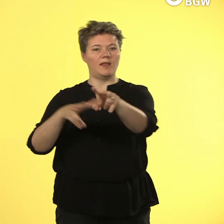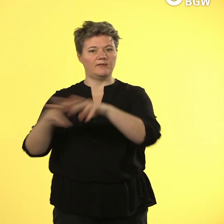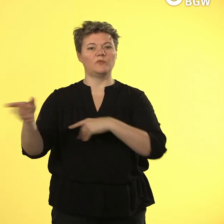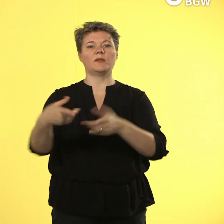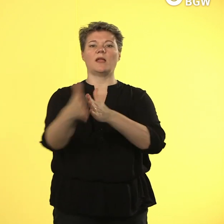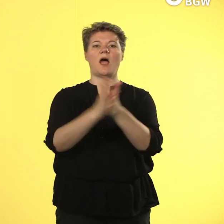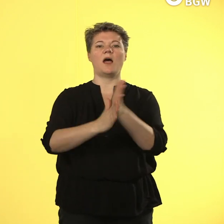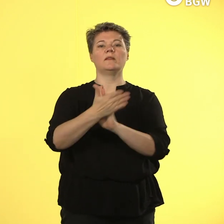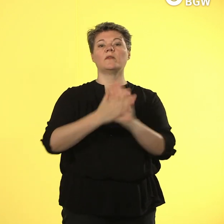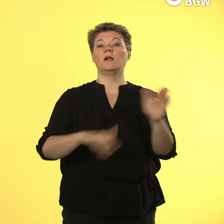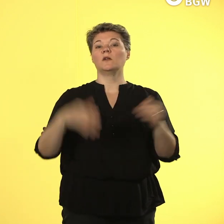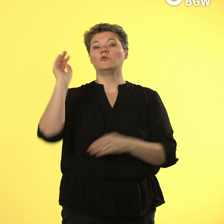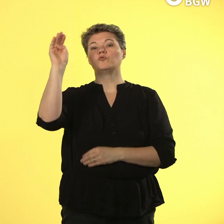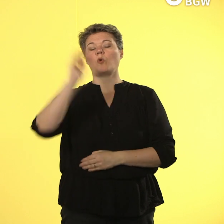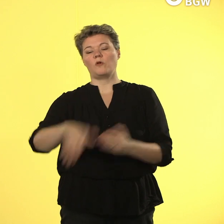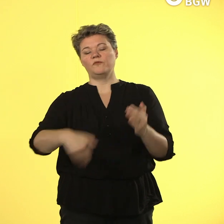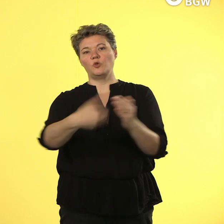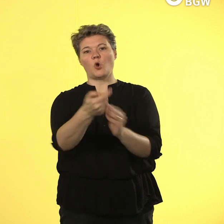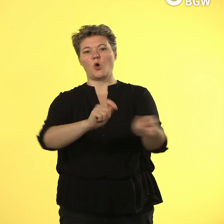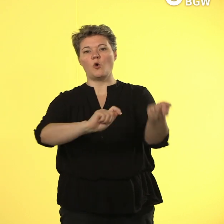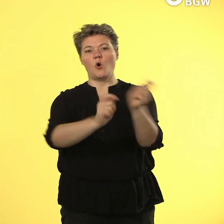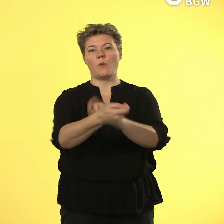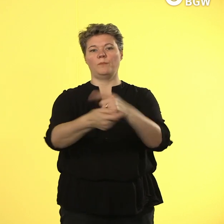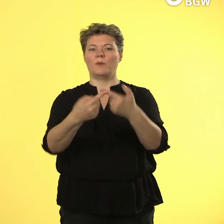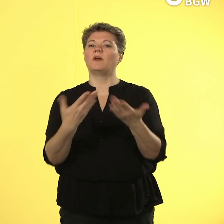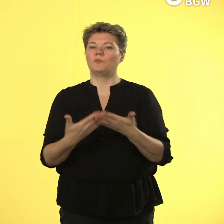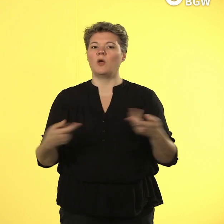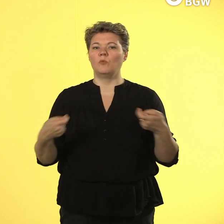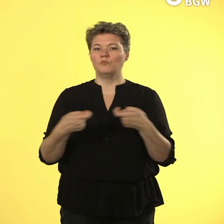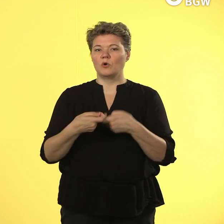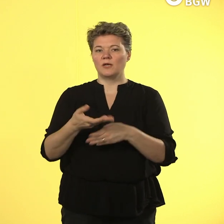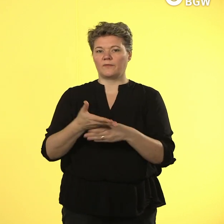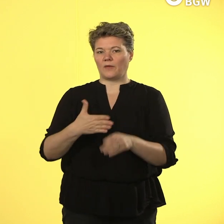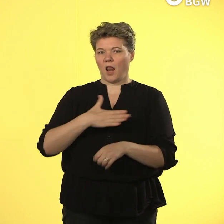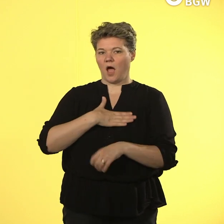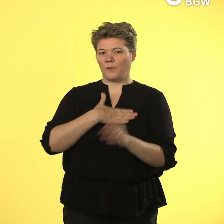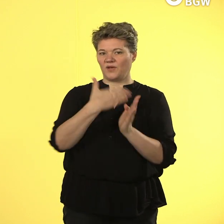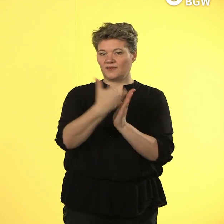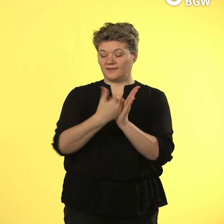Bundesteilhabegesetz- Veränderung, schmackhaft zu machen, und die benutzen dieses schöne Beispiel, was Sie genannt haben mit den Windmühlen,